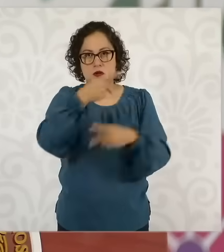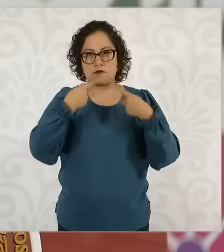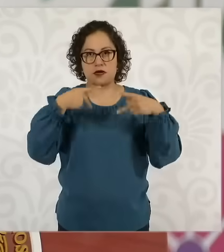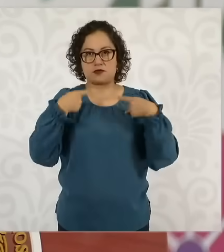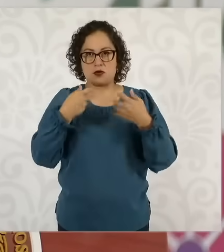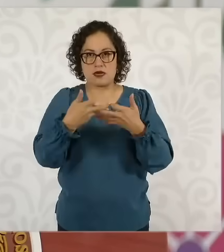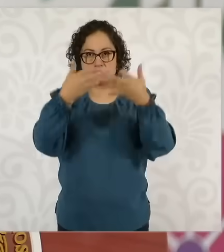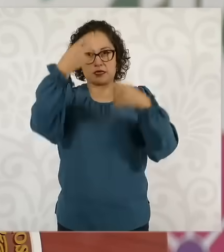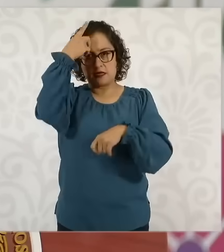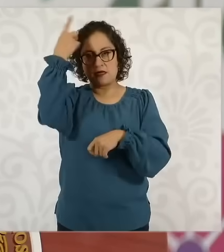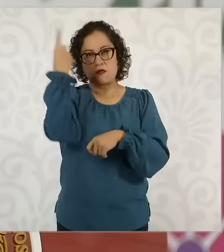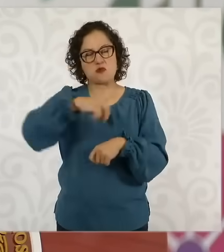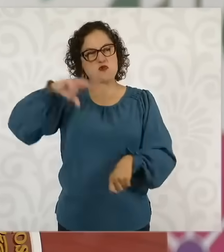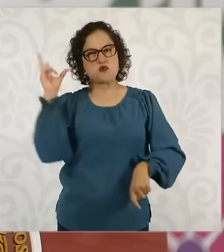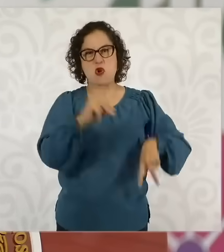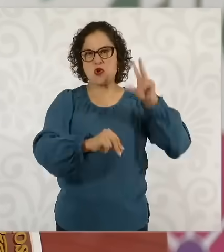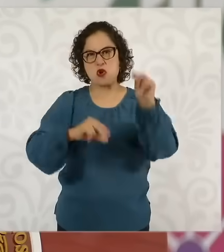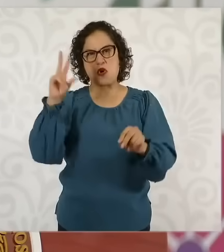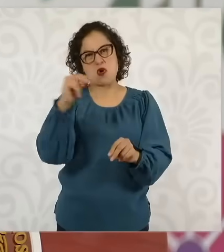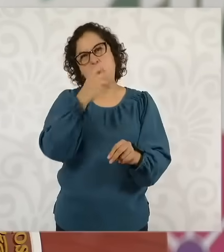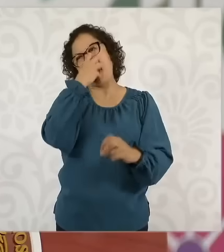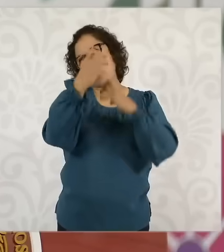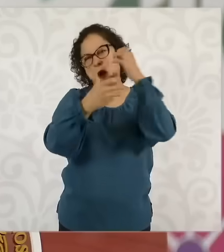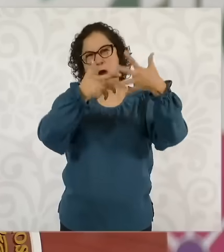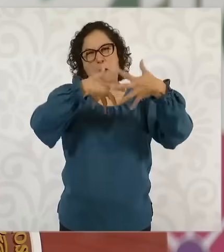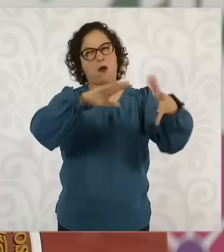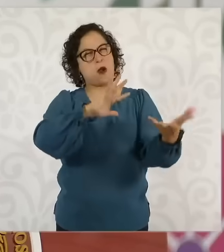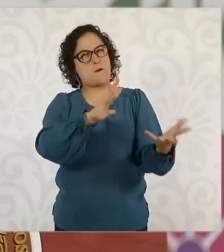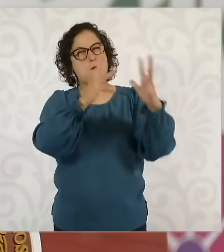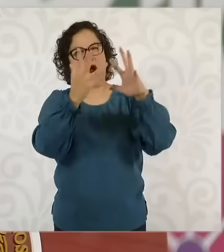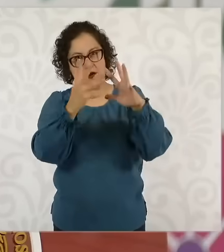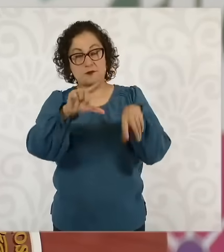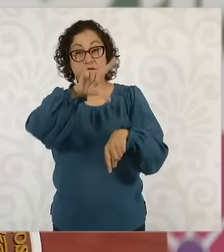Eh, y posteriormente cuando llega Peña al gobierno del Estado de México viene una